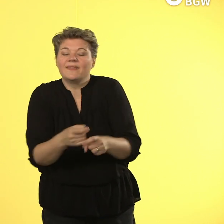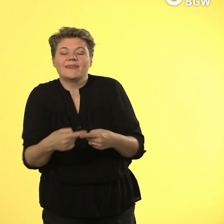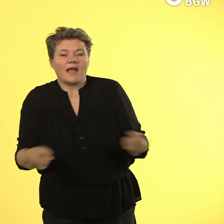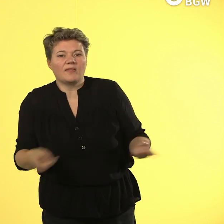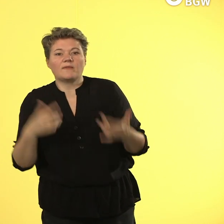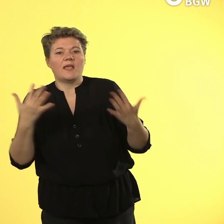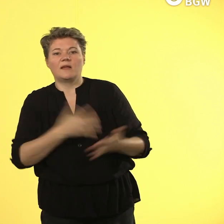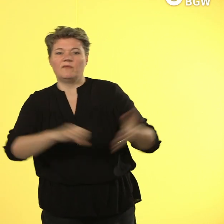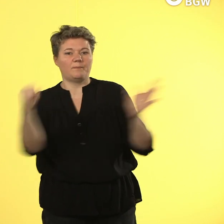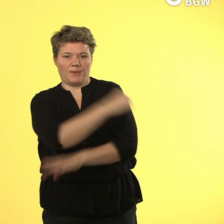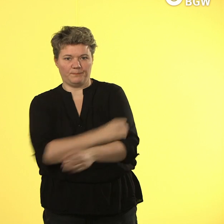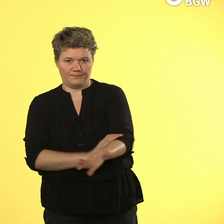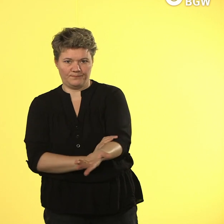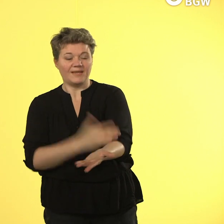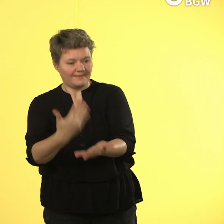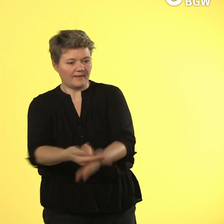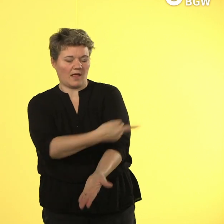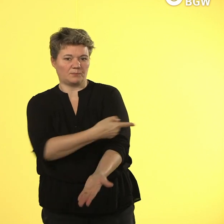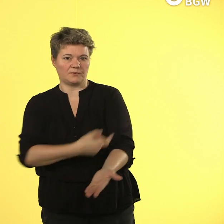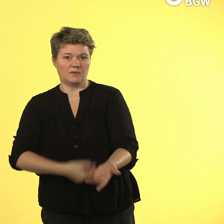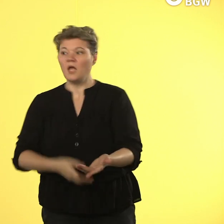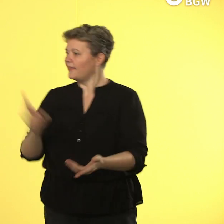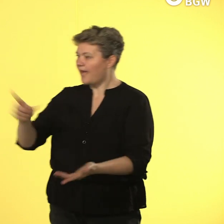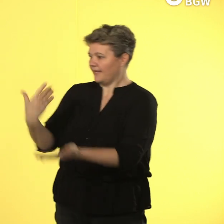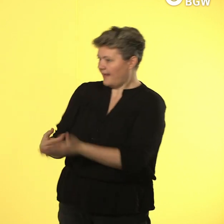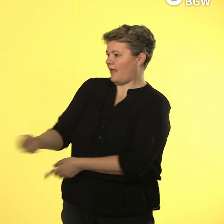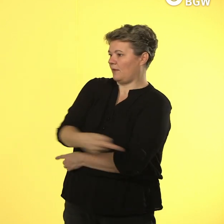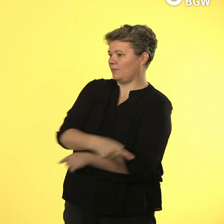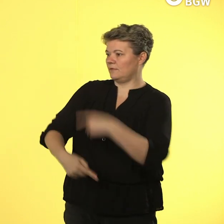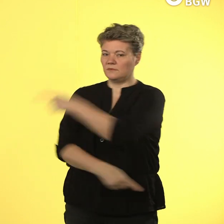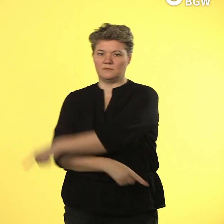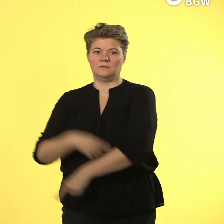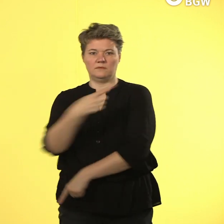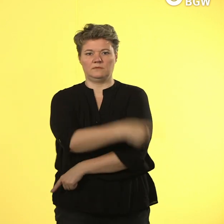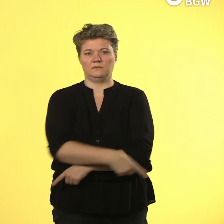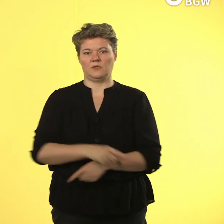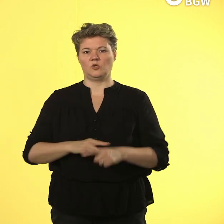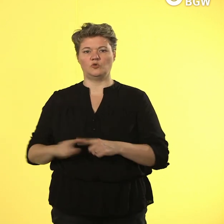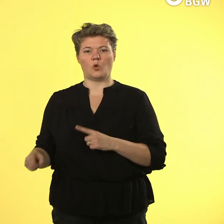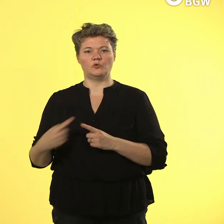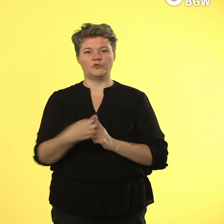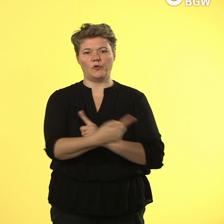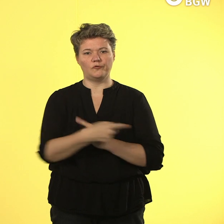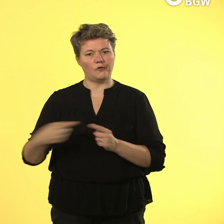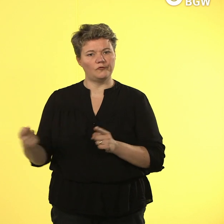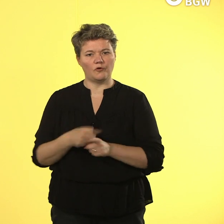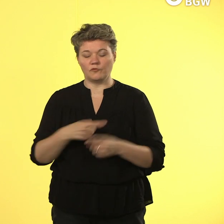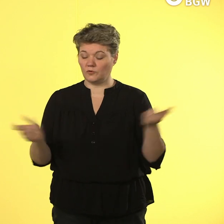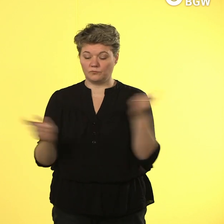Beide Seiten begründen ihre Sichtweise, zu arbeiten, mit dem Fehlverhalten der anderen. Das gibt es oft in Teams.